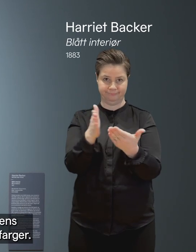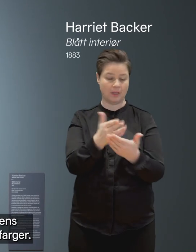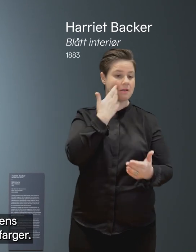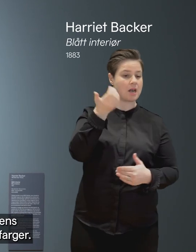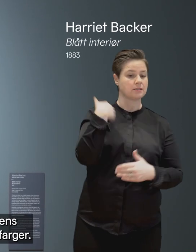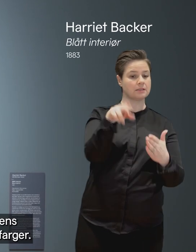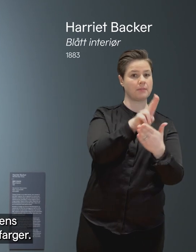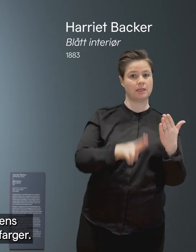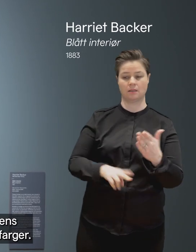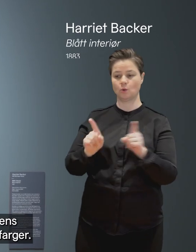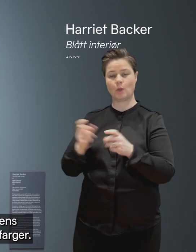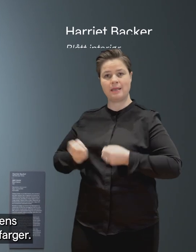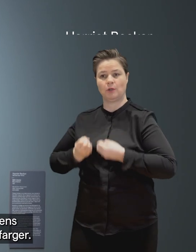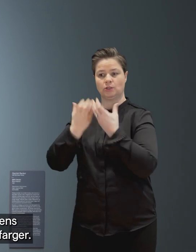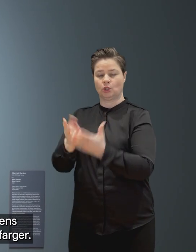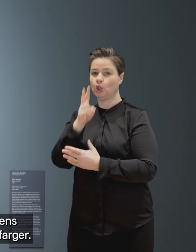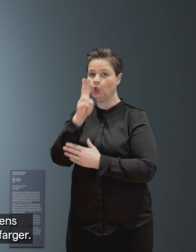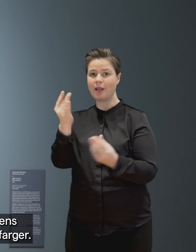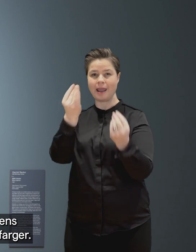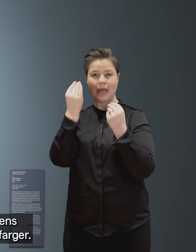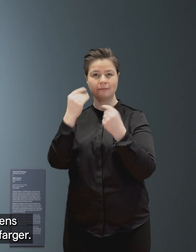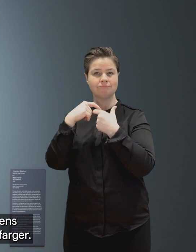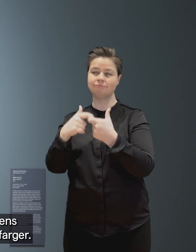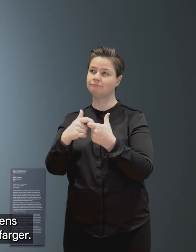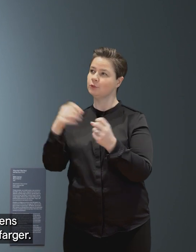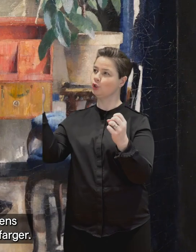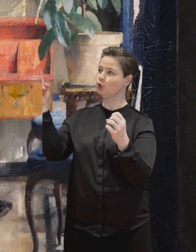og impresjonismens nye lære om lys og farger.